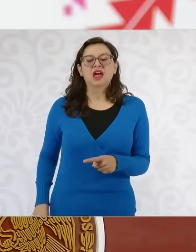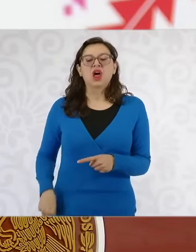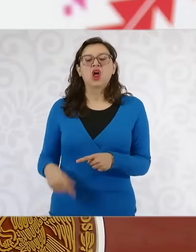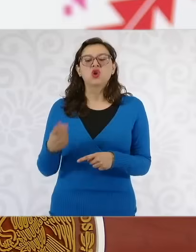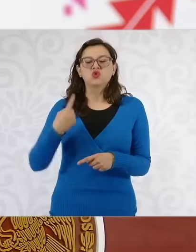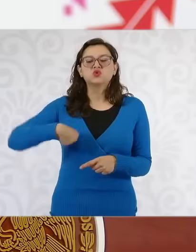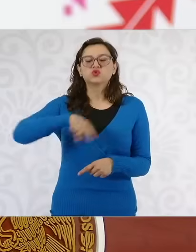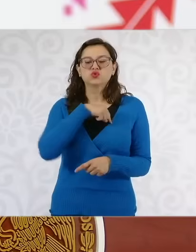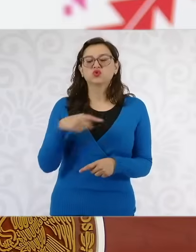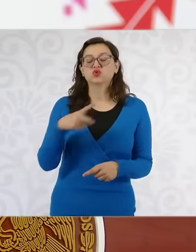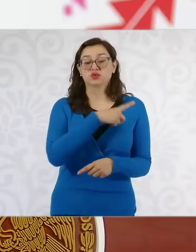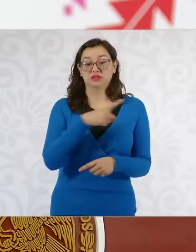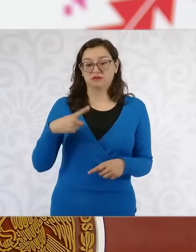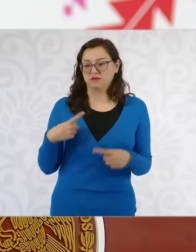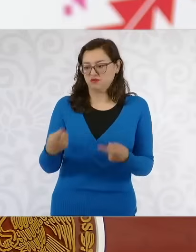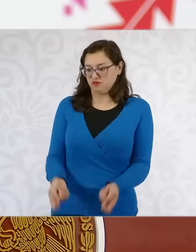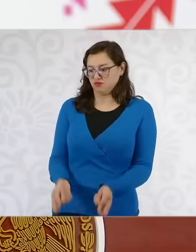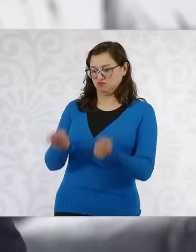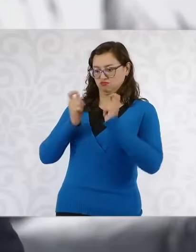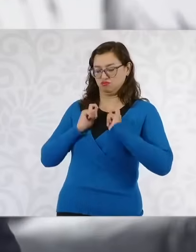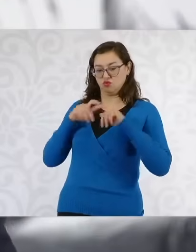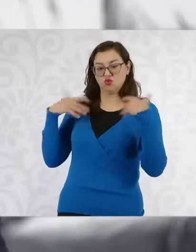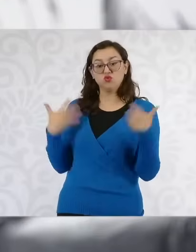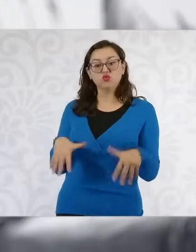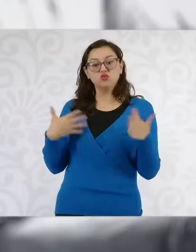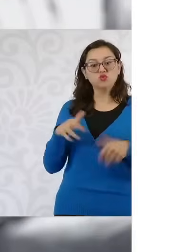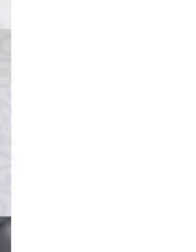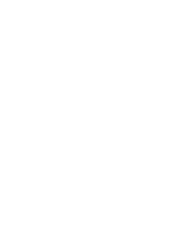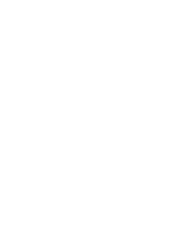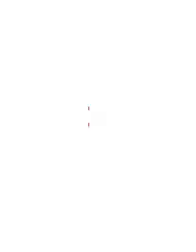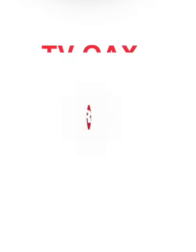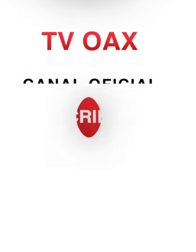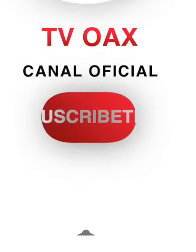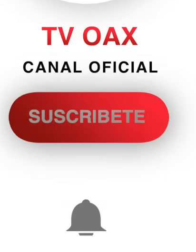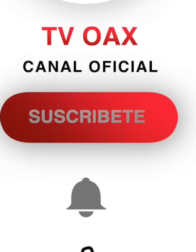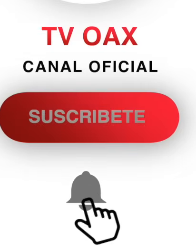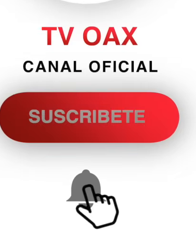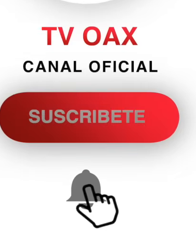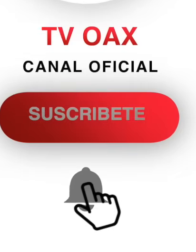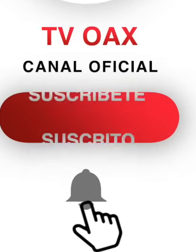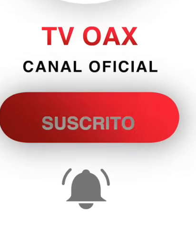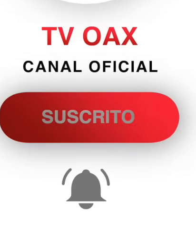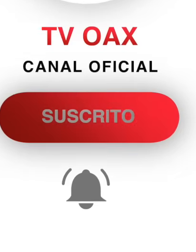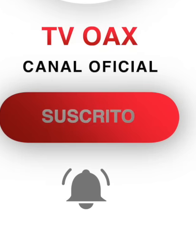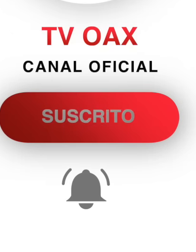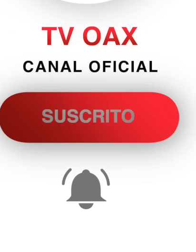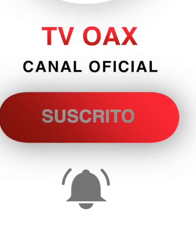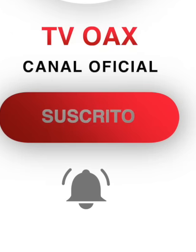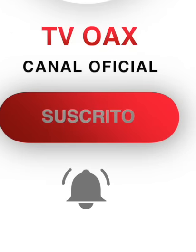preservar el gran legado que significa mexicana lo más importante la identidad de mexicana La la